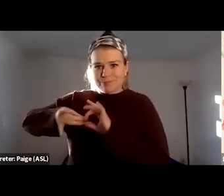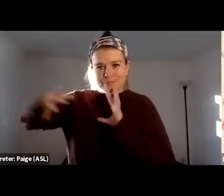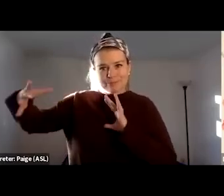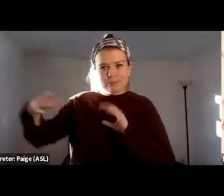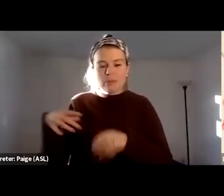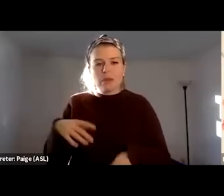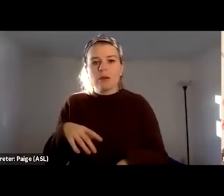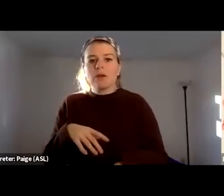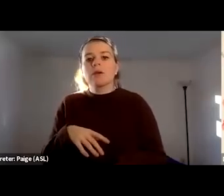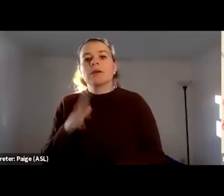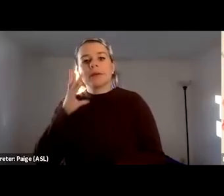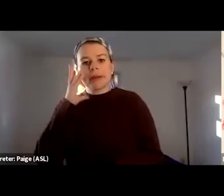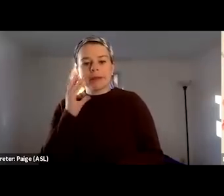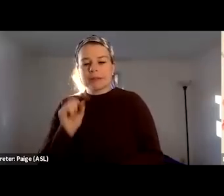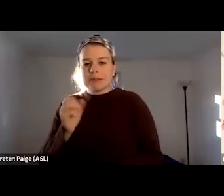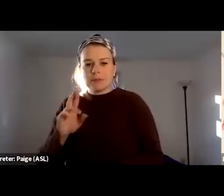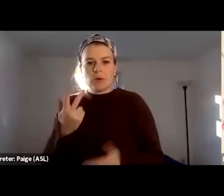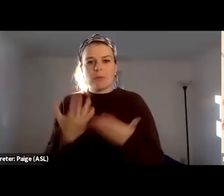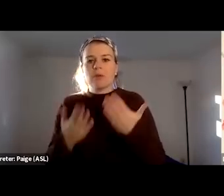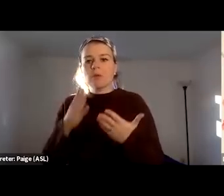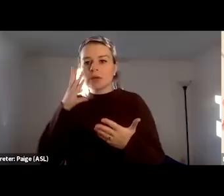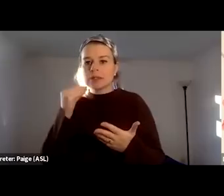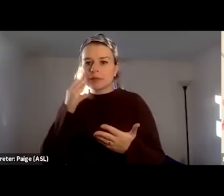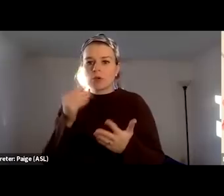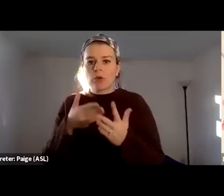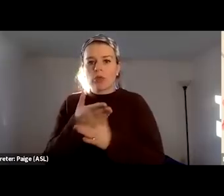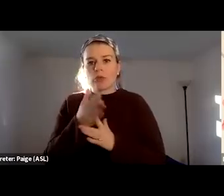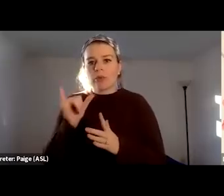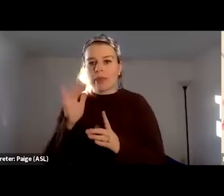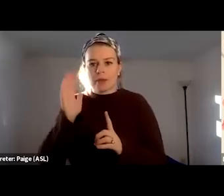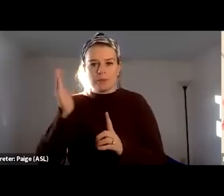como un rechazo de la sociedad sentido agudamente a través de su percepción de otros.